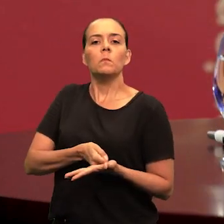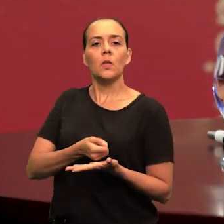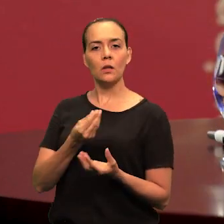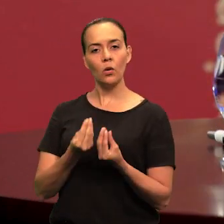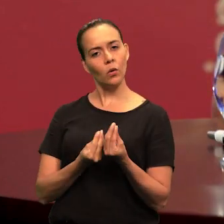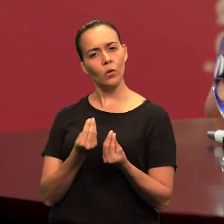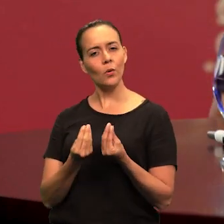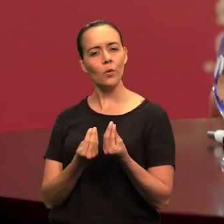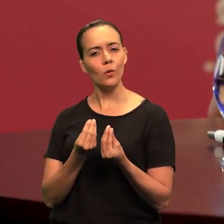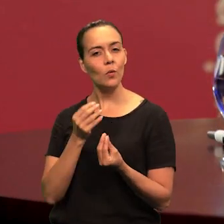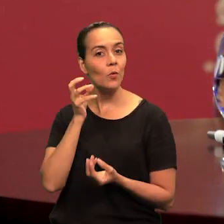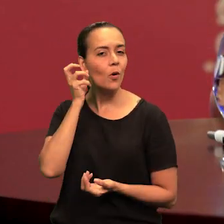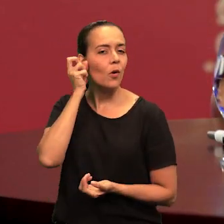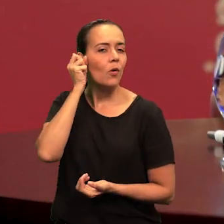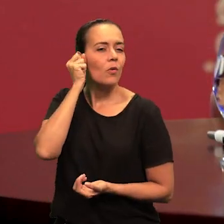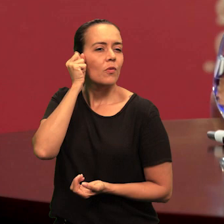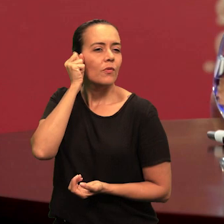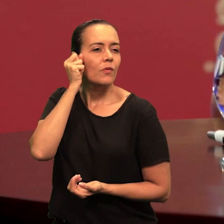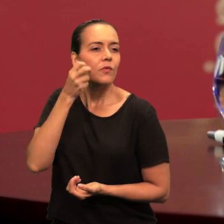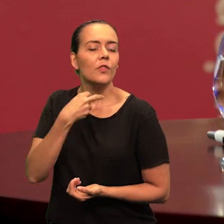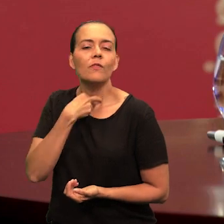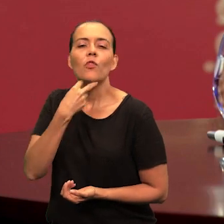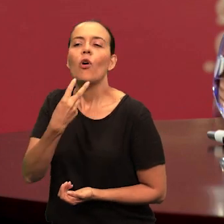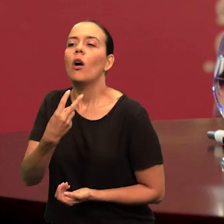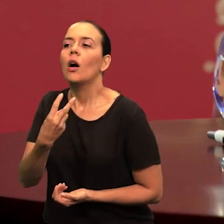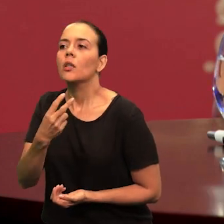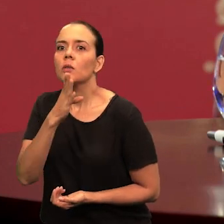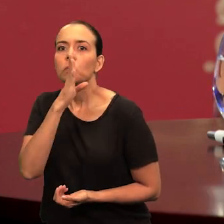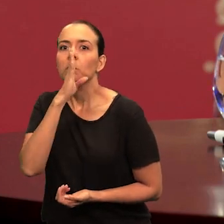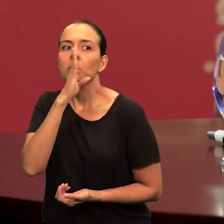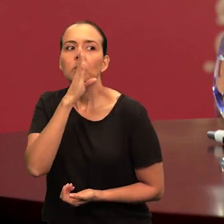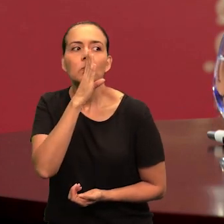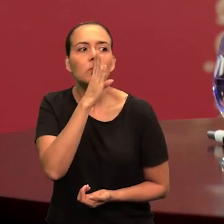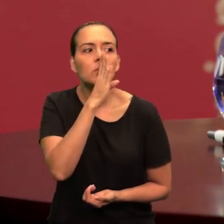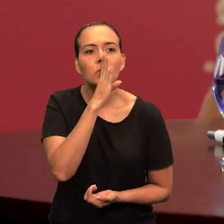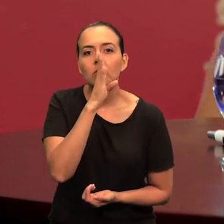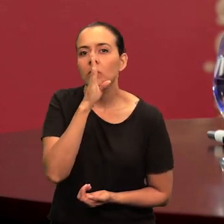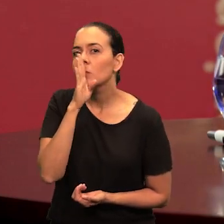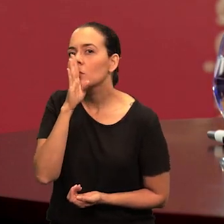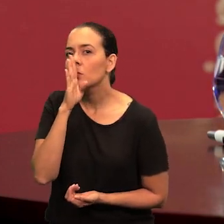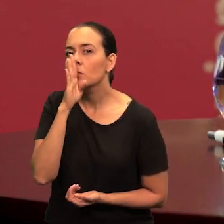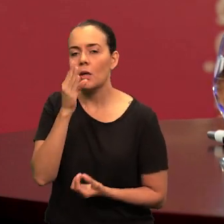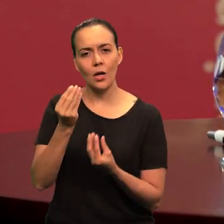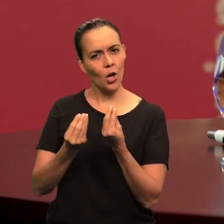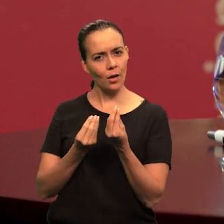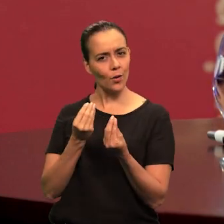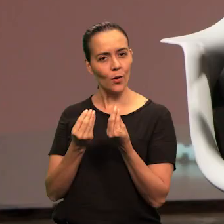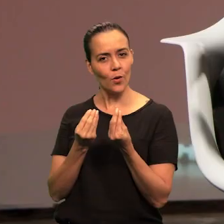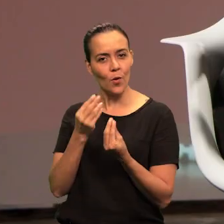Como você ouve uma voz no silêncio? Como você faz ver